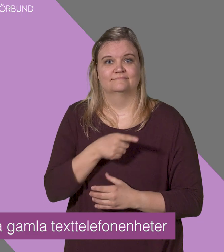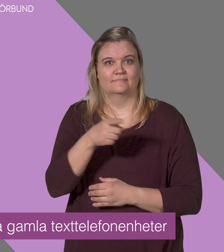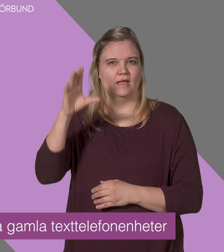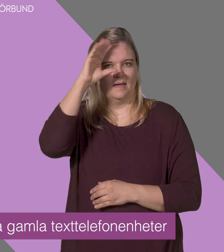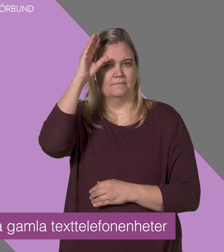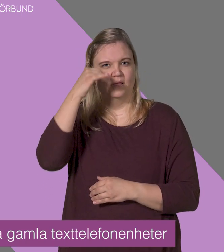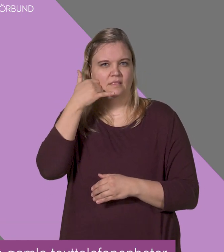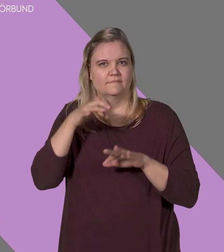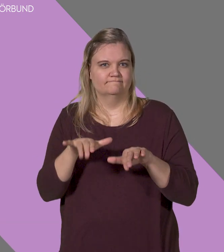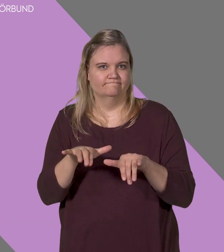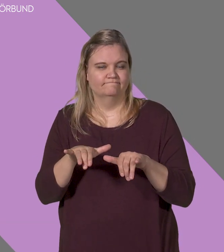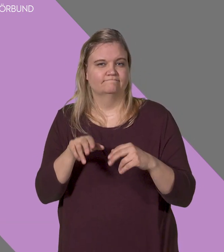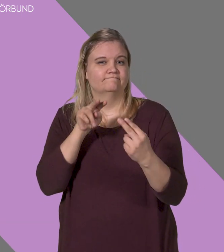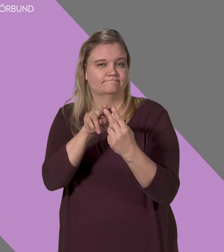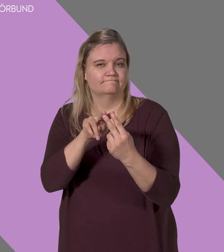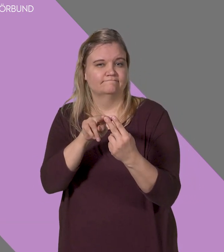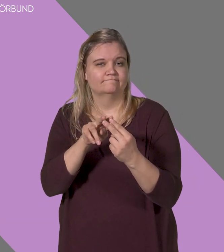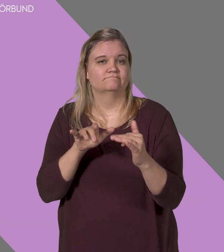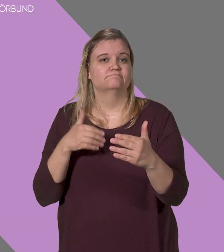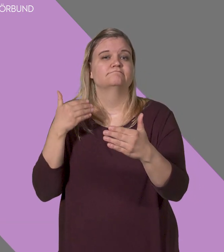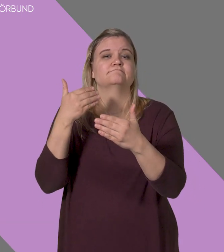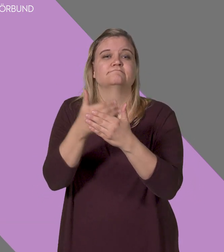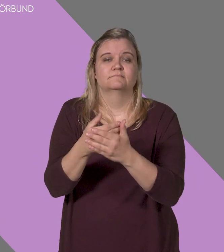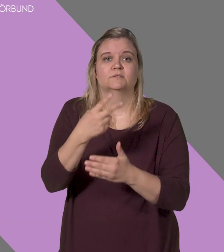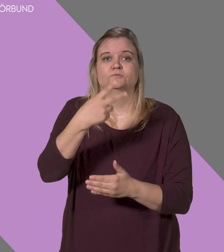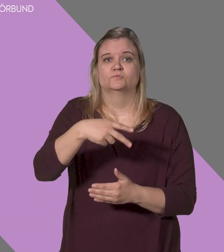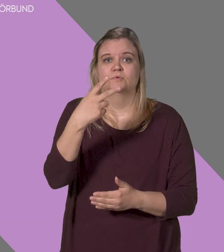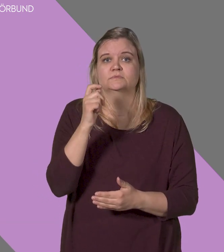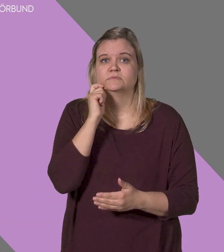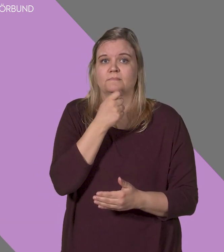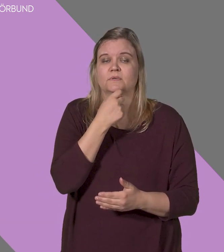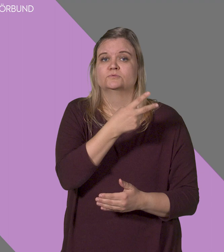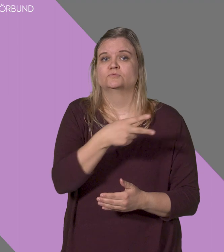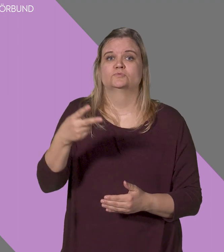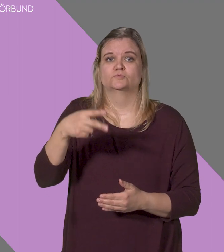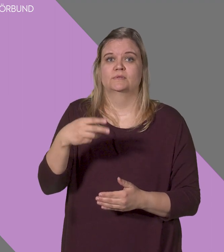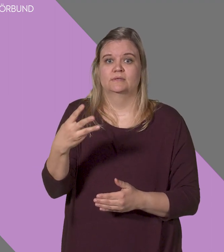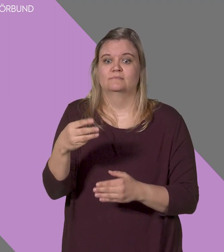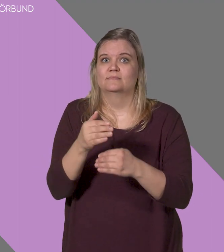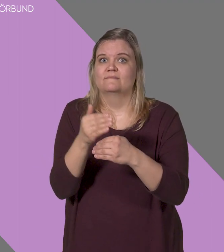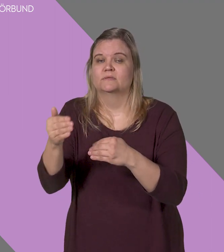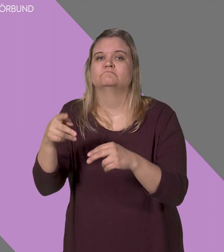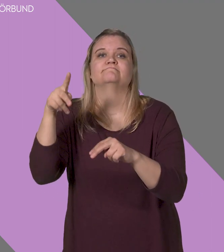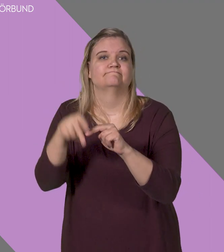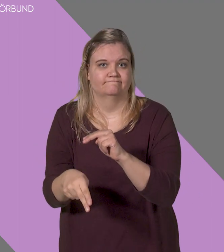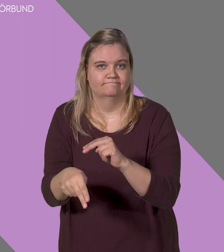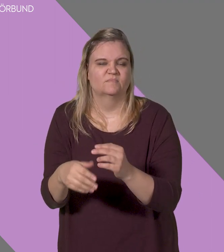Från och med 22.12.2023 kommer det inte längre vara möjligt - att kontakta texttelefontjänsten med äldre texttelefonenheter.